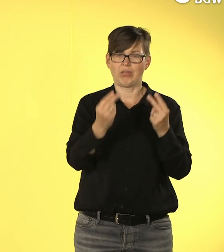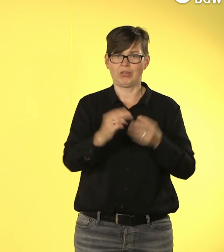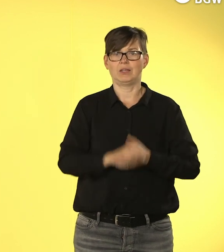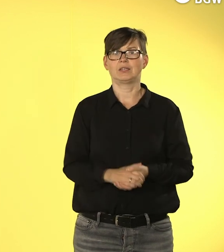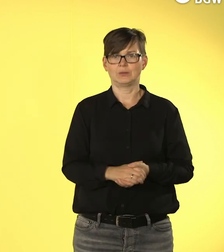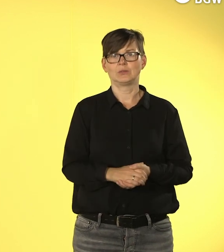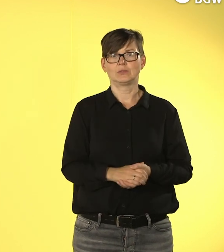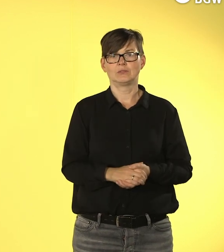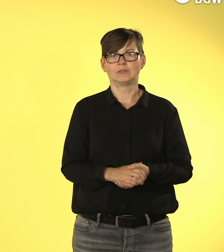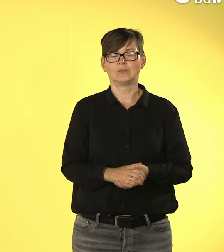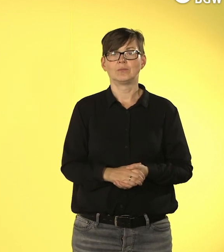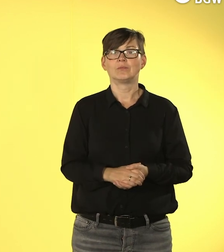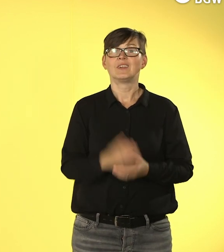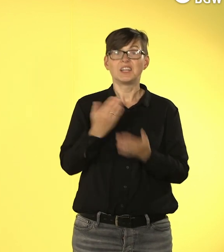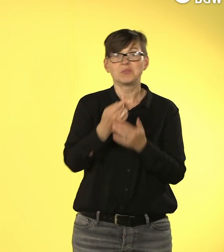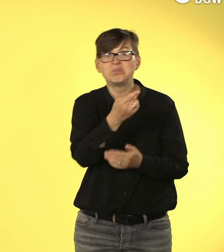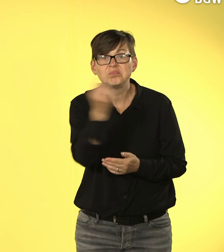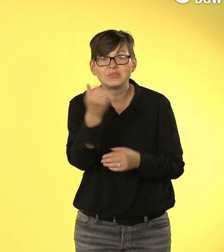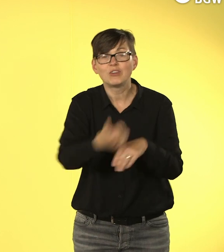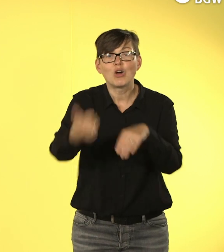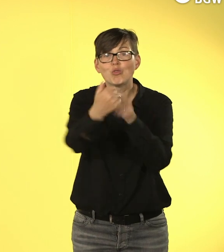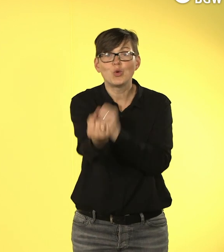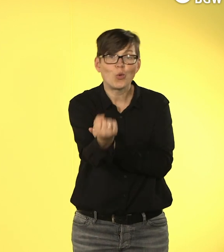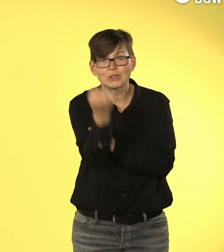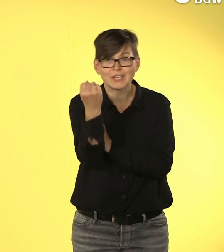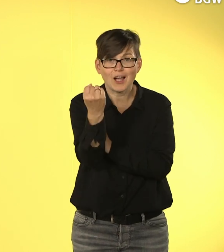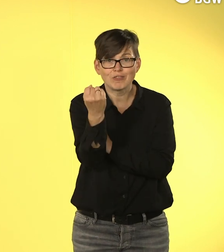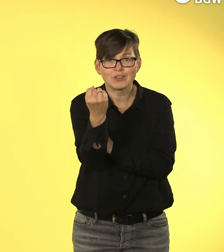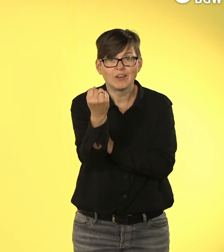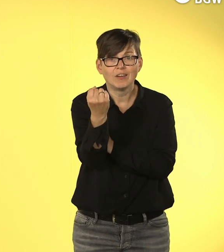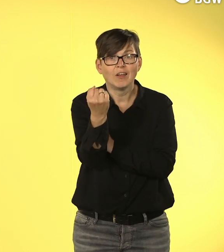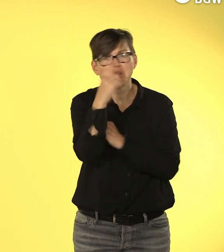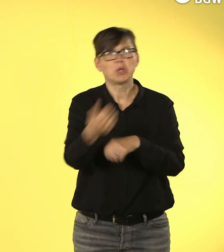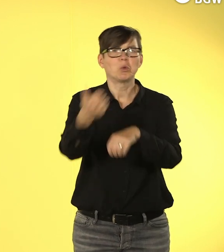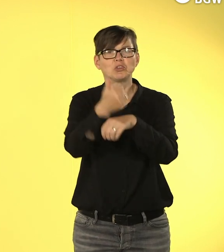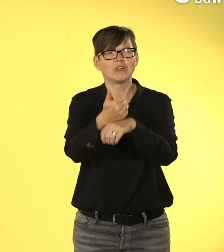Ihr Führungskräfte seid als Gesundheitsmanager gefragt.